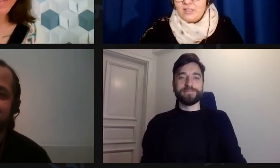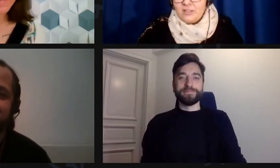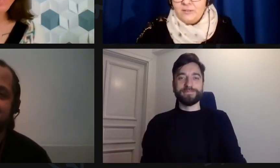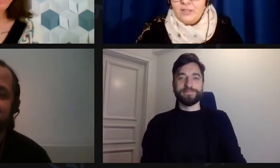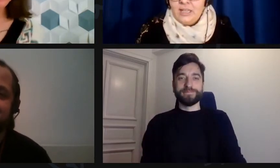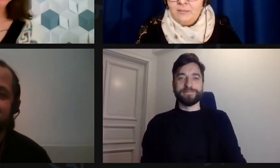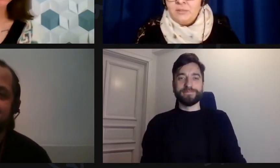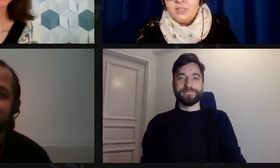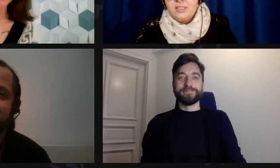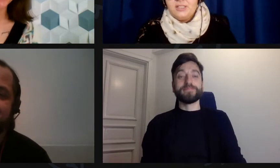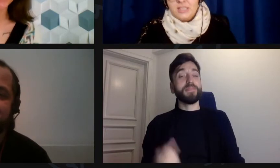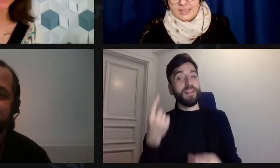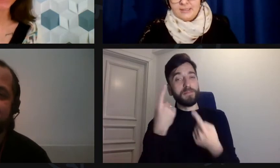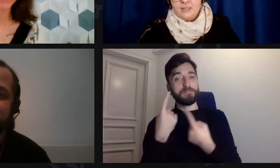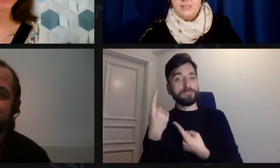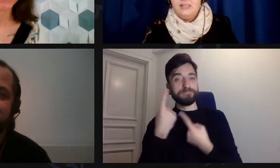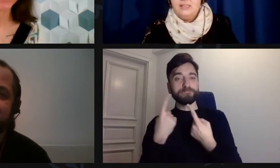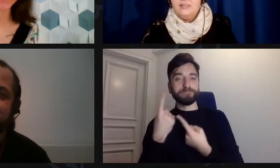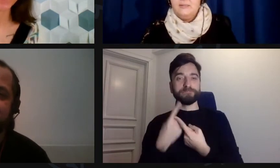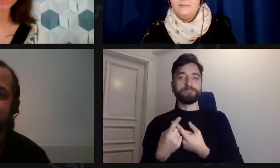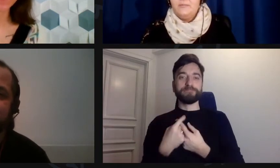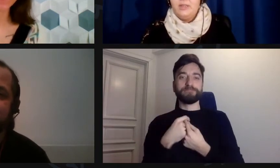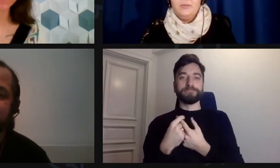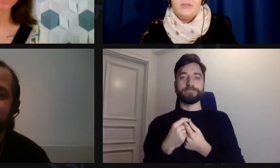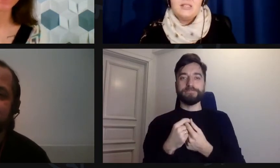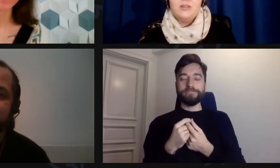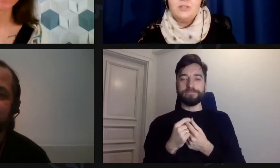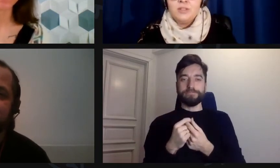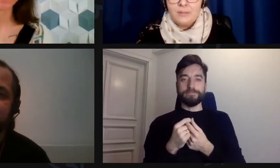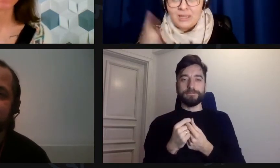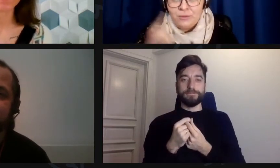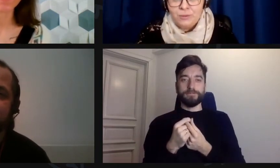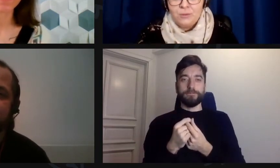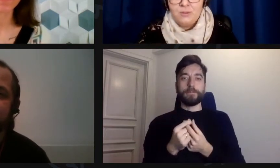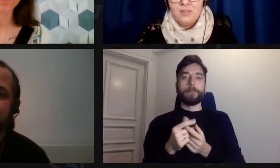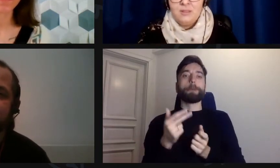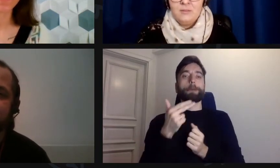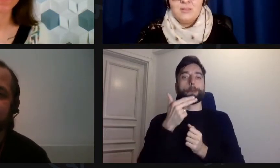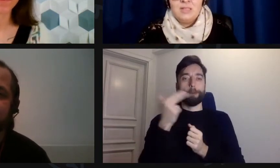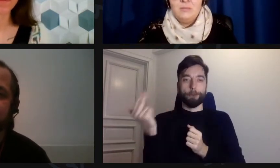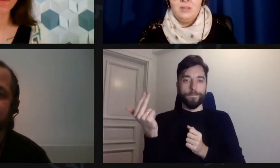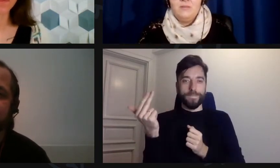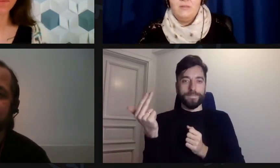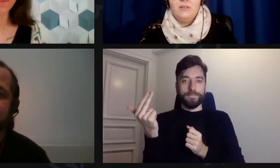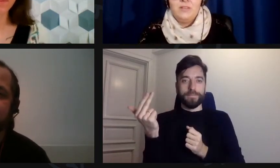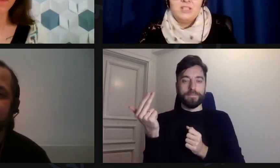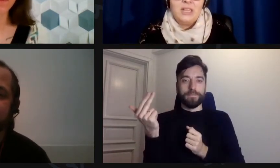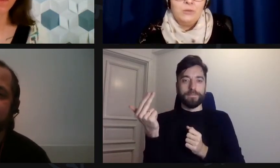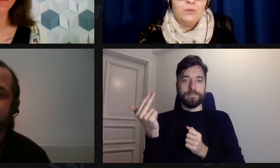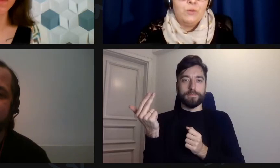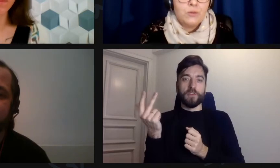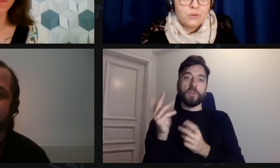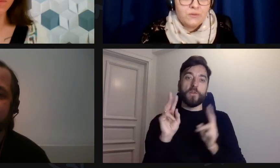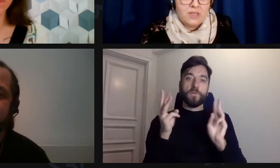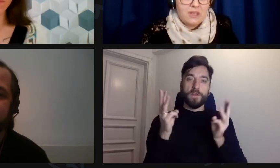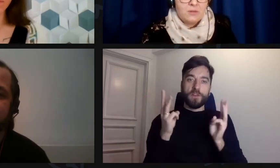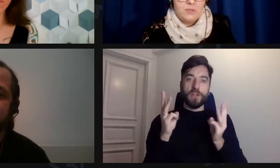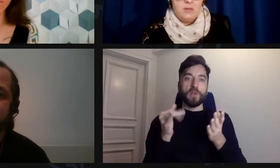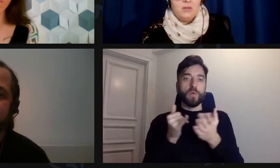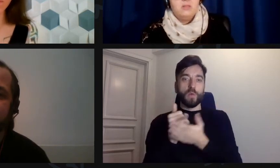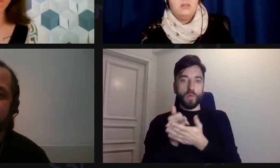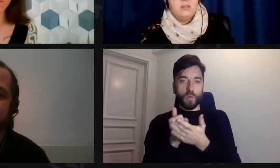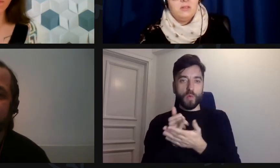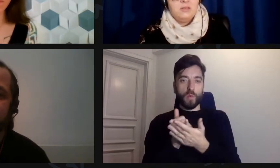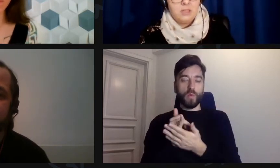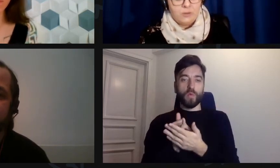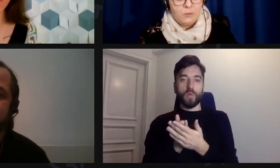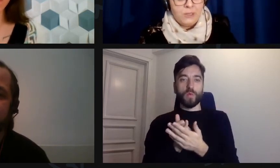Wydaje mi się, jeśli chodzi o temat kursów pedagogiki cyrku,